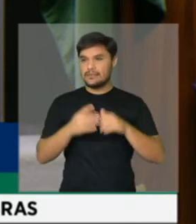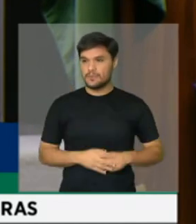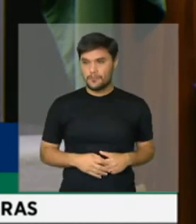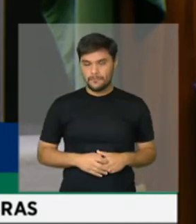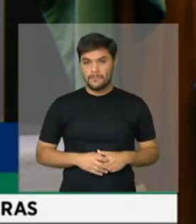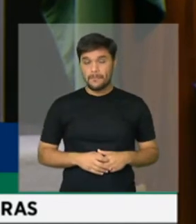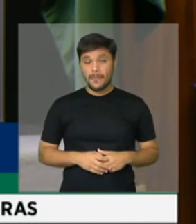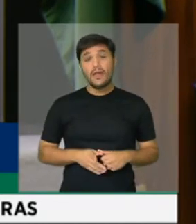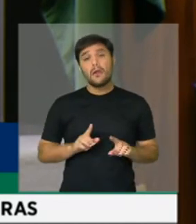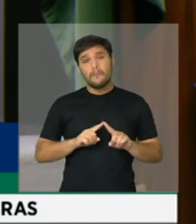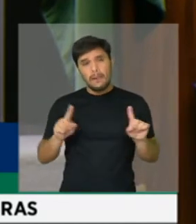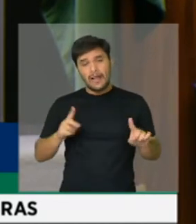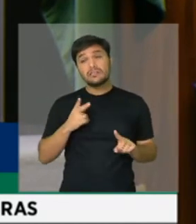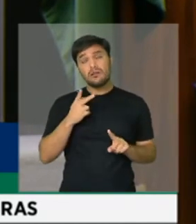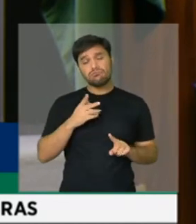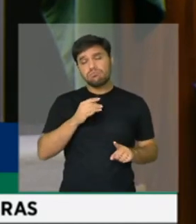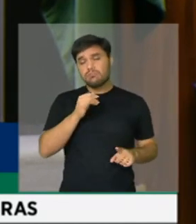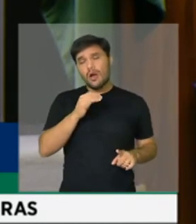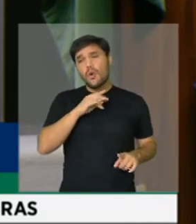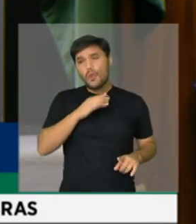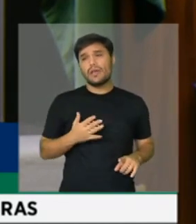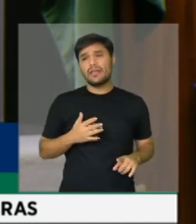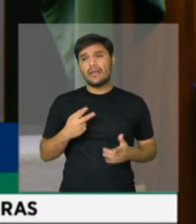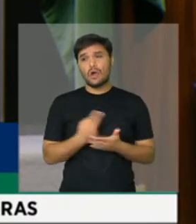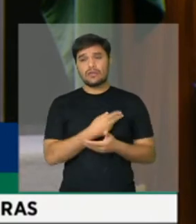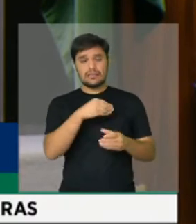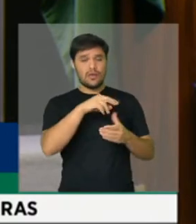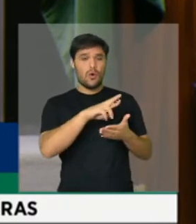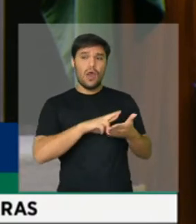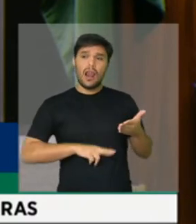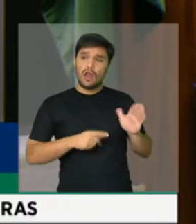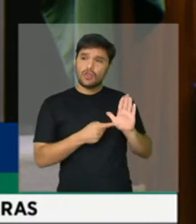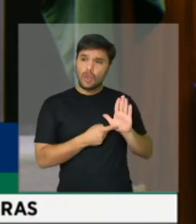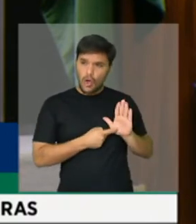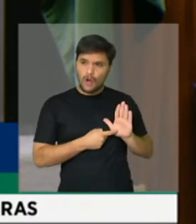VÃO ESTALAR OS JOELS, ESTAR LÁ DE JOELHOS PARA O GOVERNO PARA TER EMPRÀSTIMO SUBSIDIADO PORQUE É ASSIM QUE ACONTECE. PARA SALVAR O